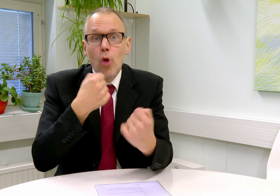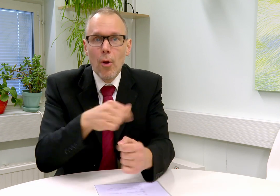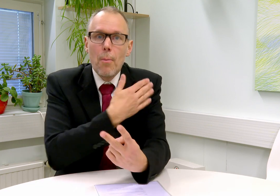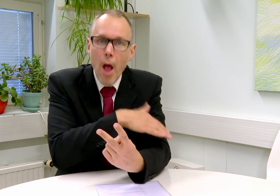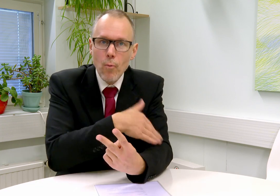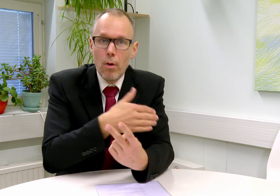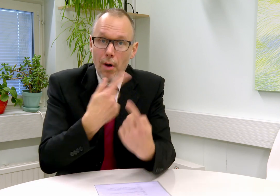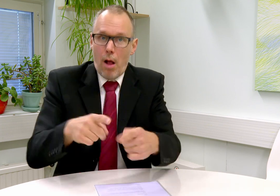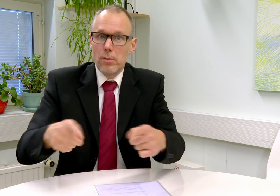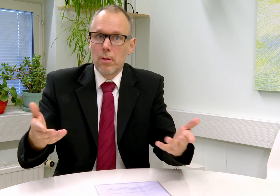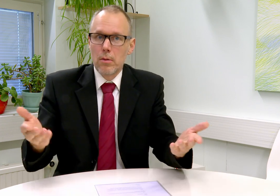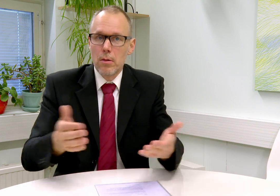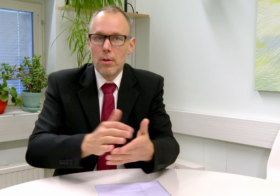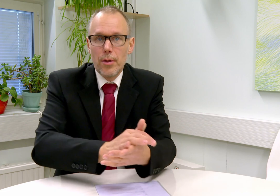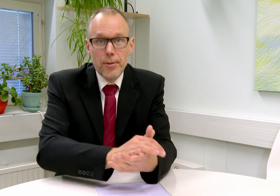sekä palveluita.